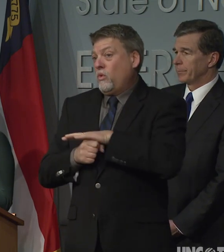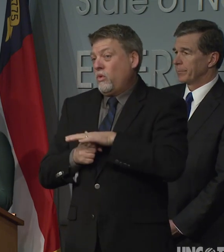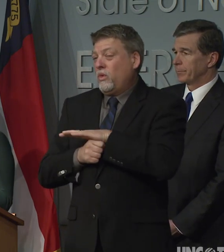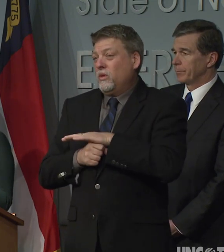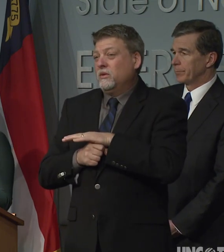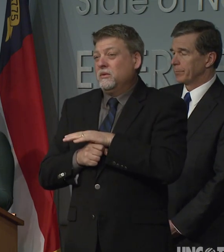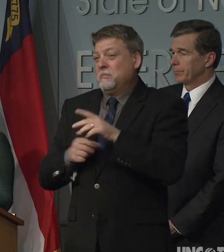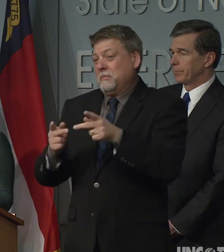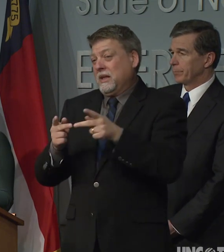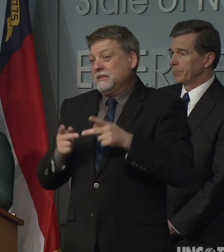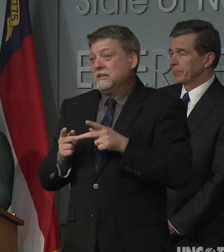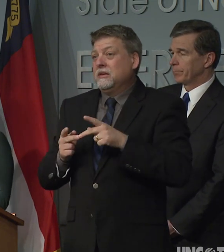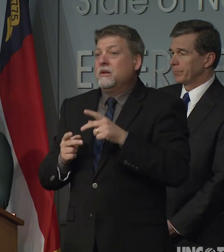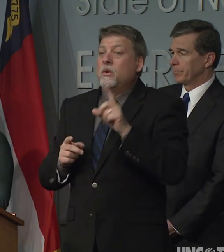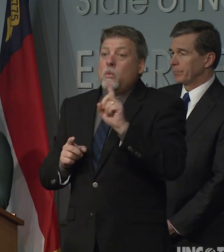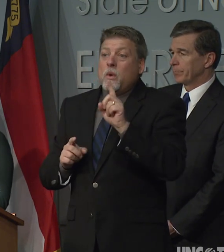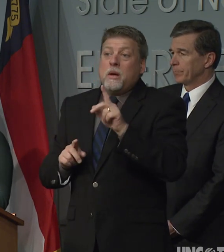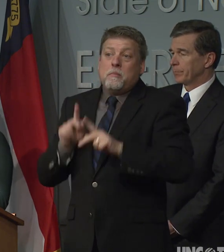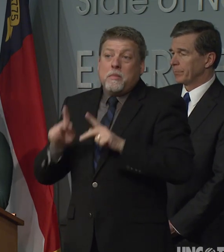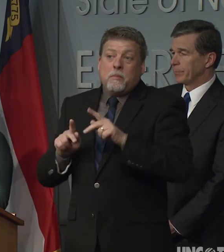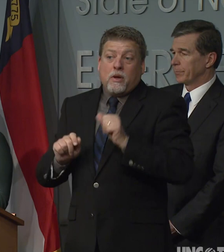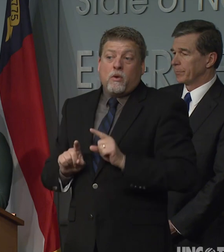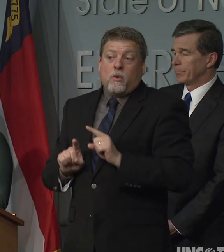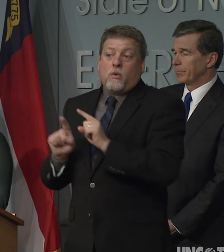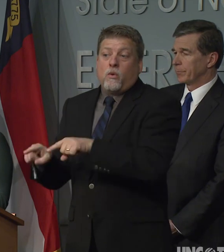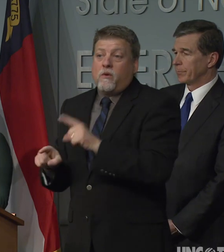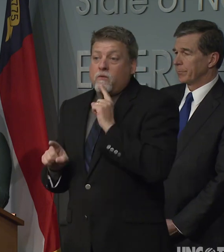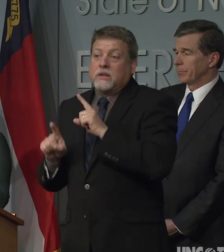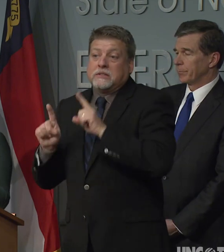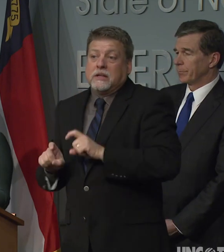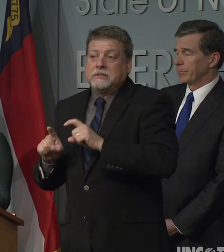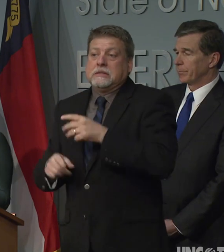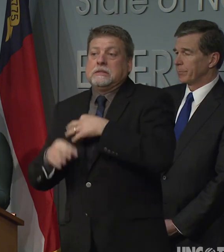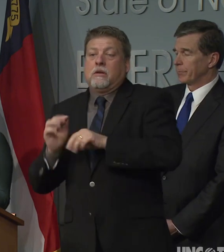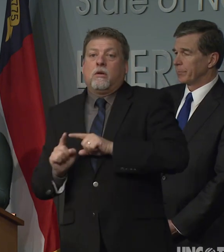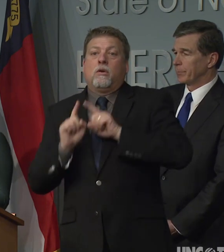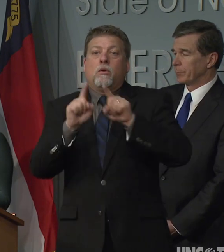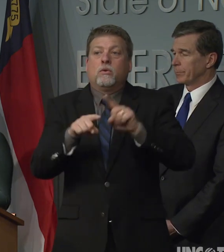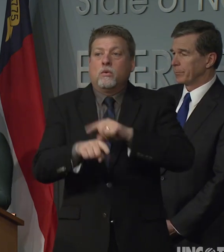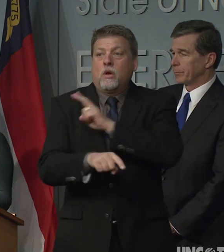estableciendo sitios en la Comunidad para que la gente pueda venir a hacerse pruebas vamos a tener un poco más de